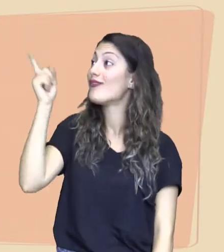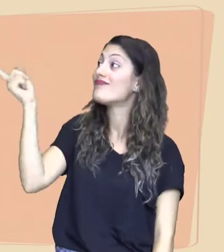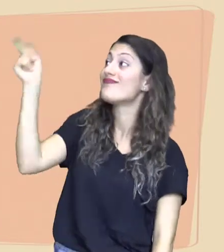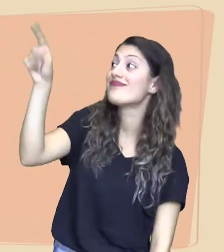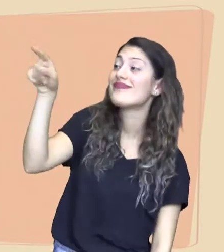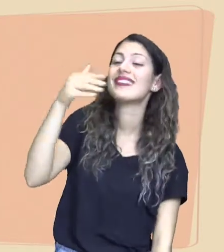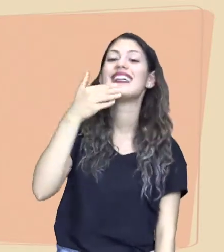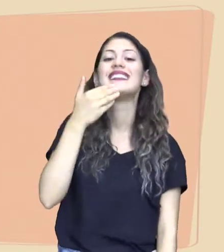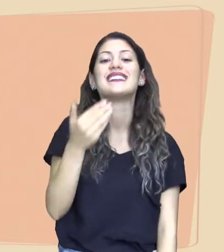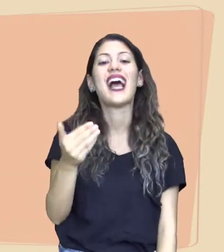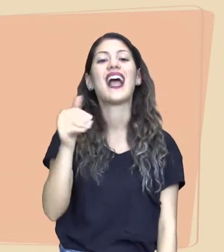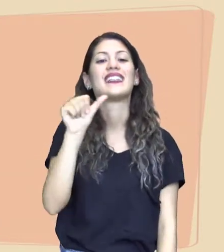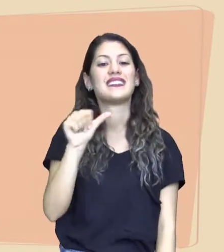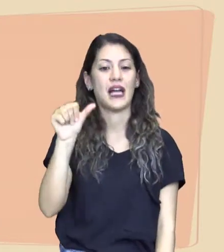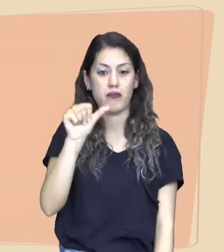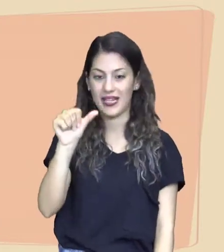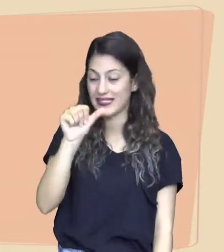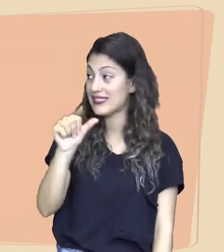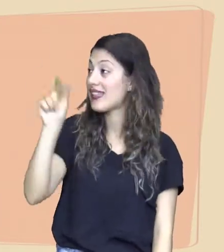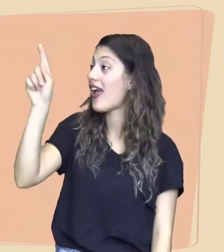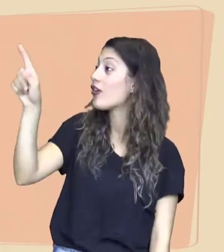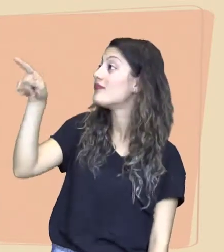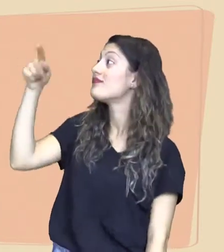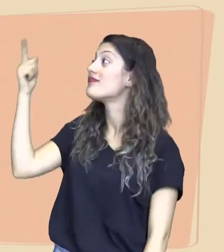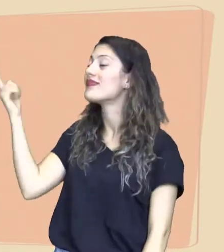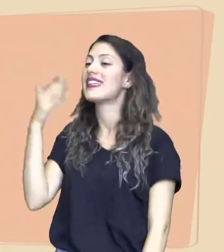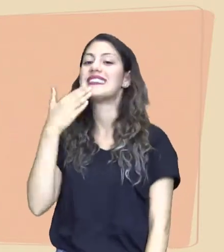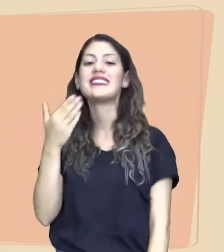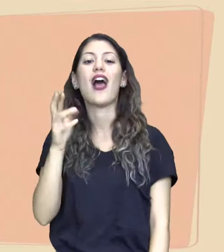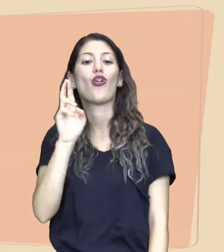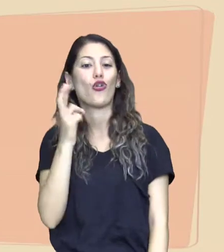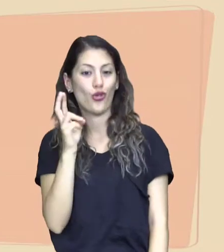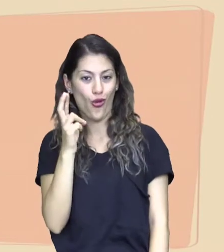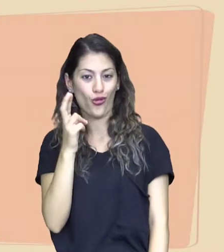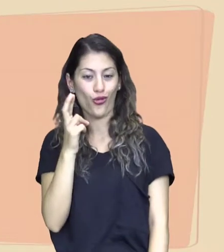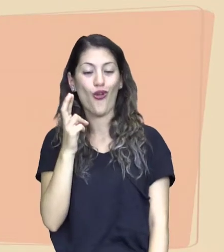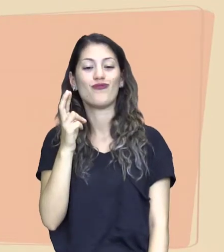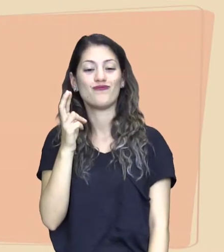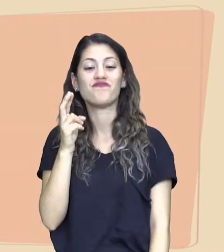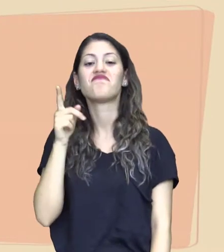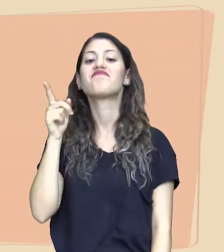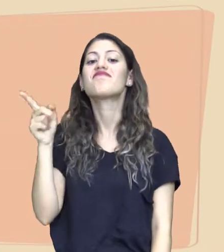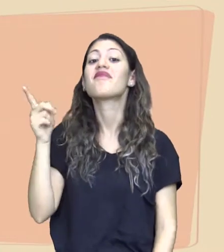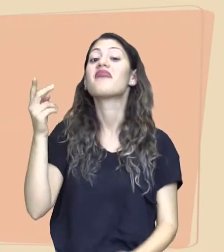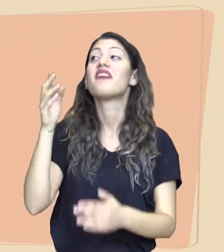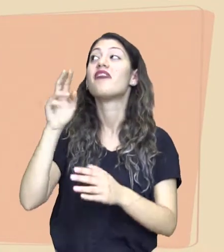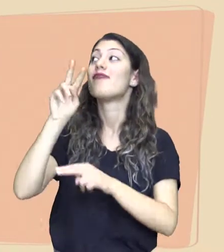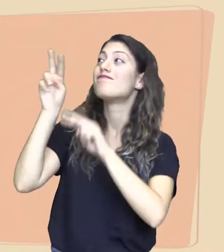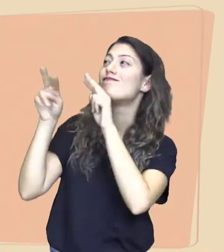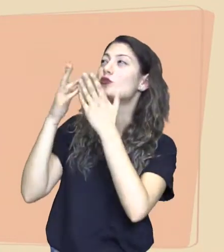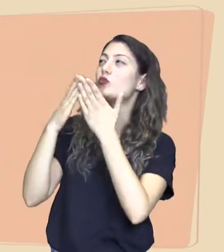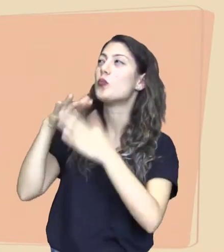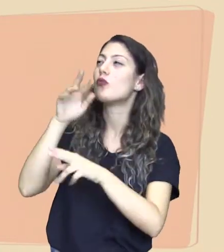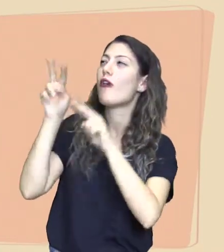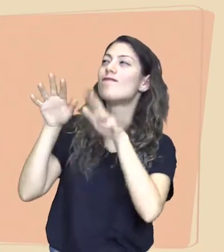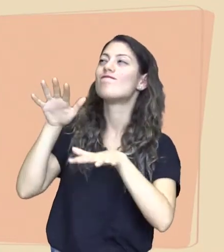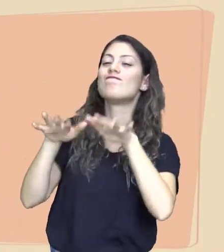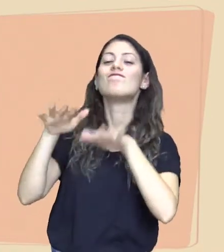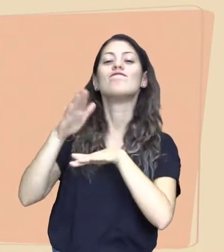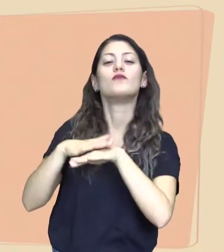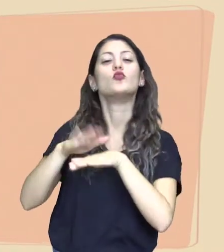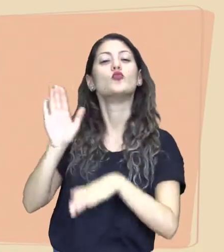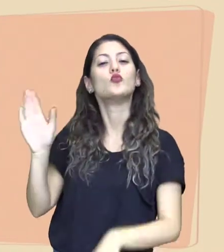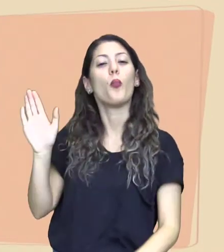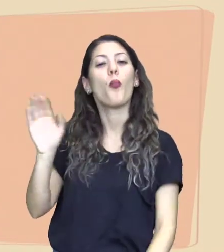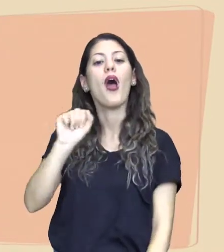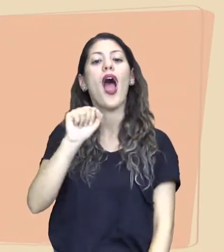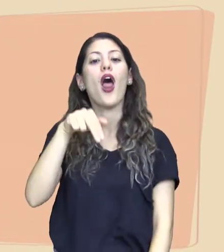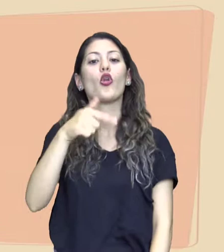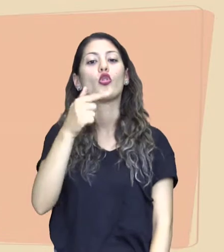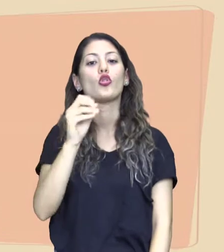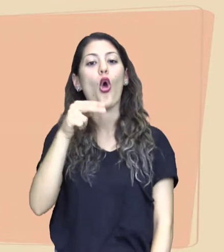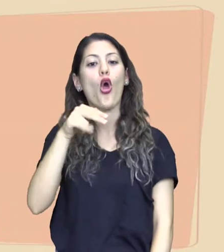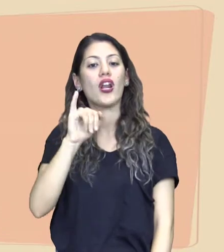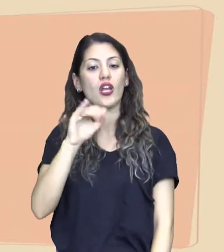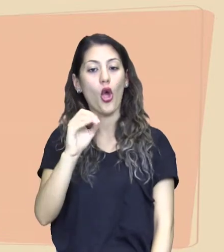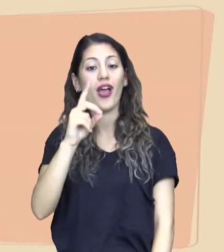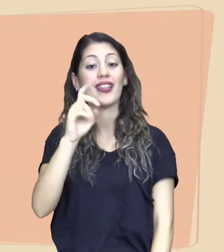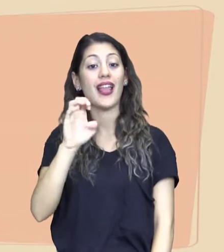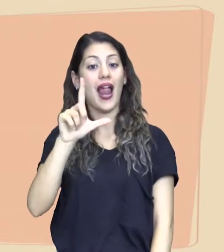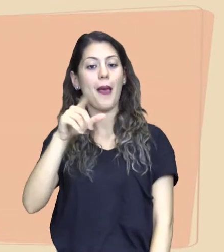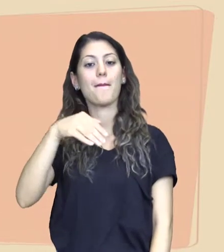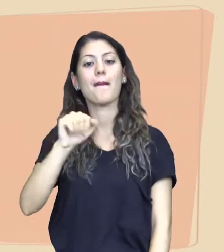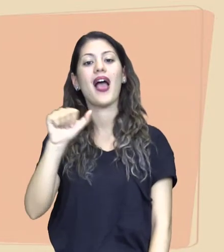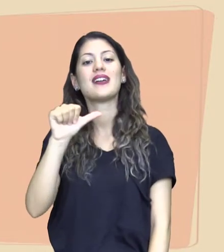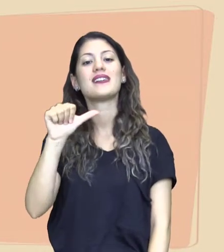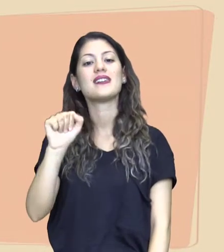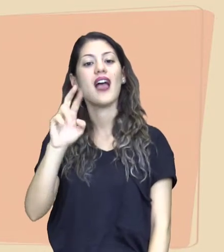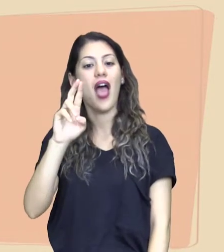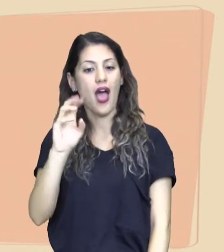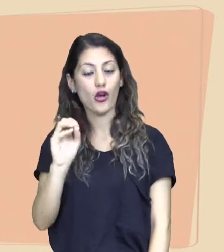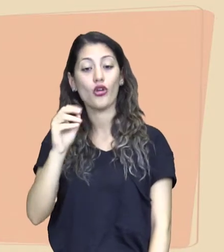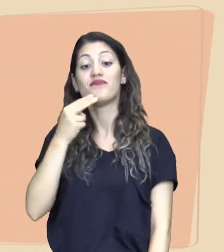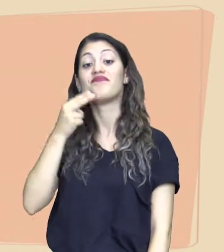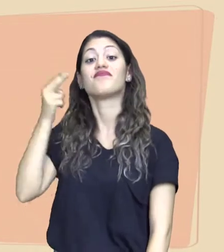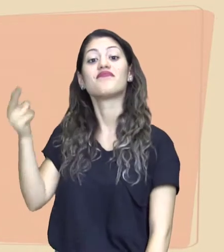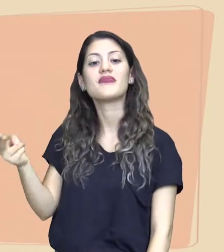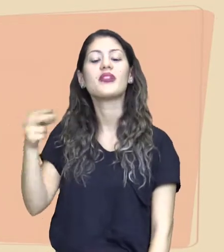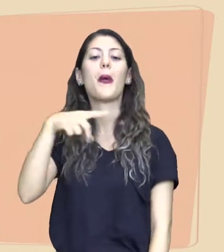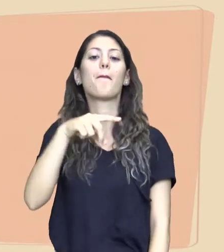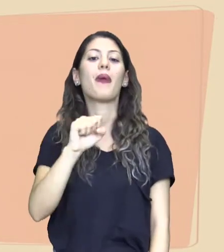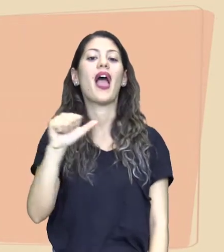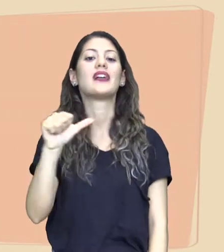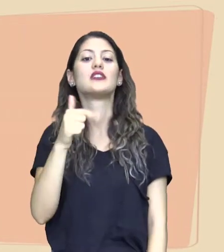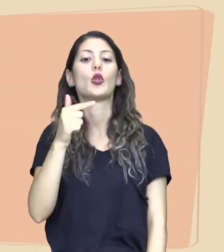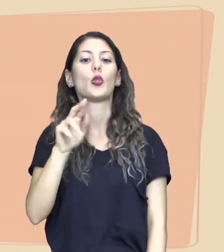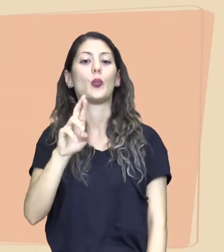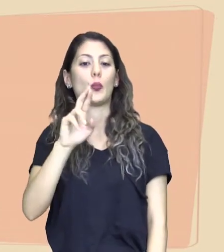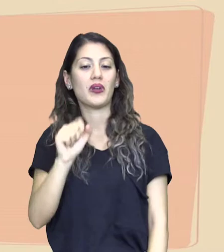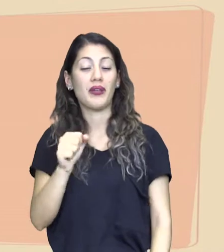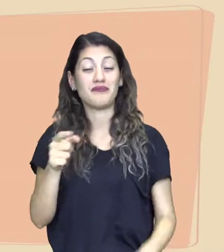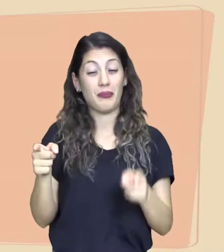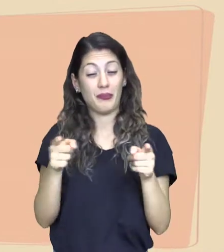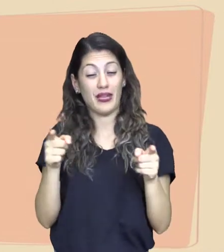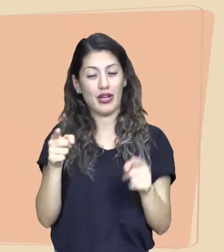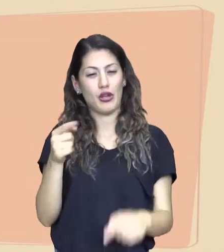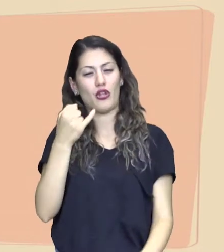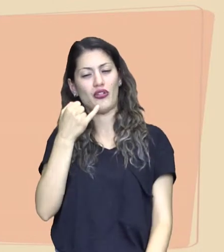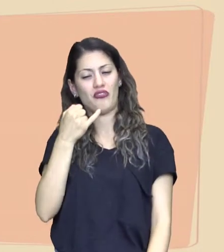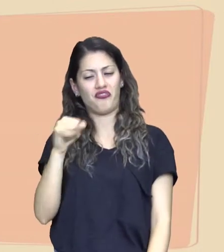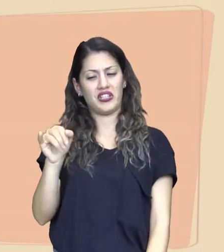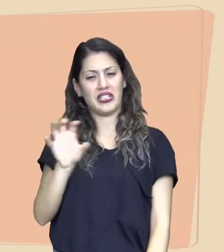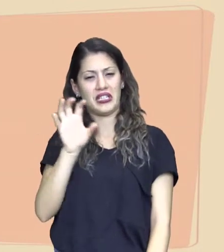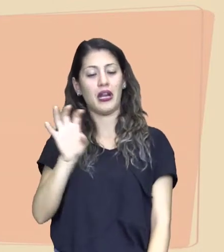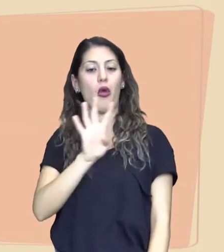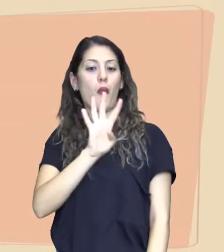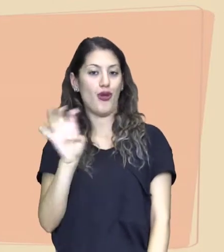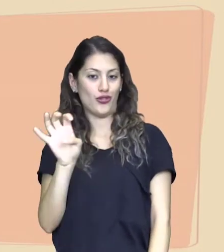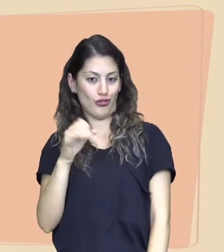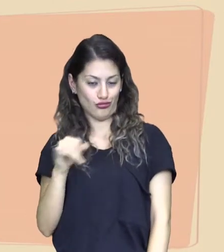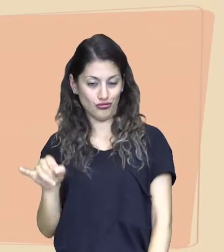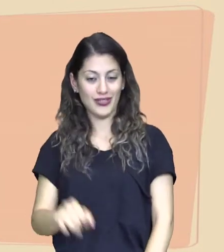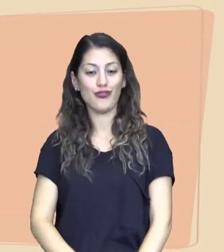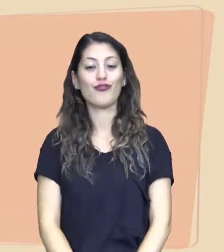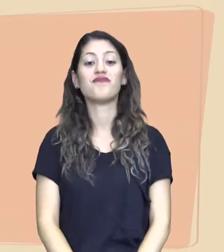tra San Sebastiano e San Rocco, opera attribuita ad Antonio del Massaro, detto il Pastura (fine '400);